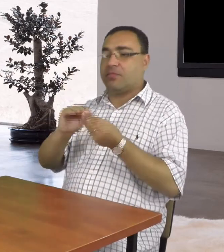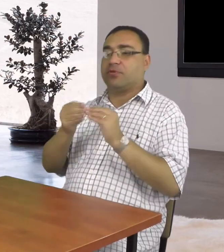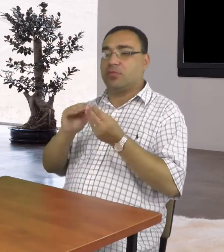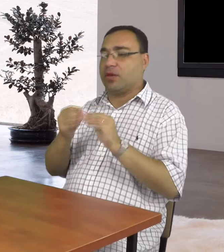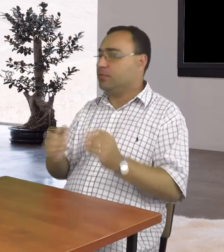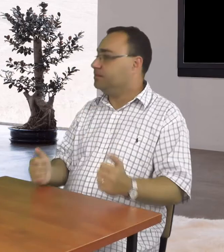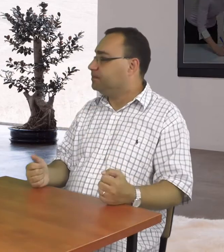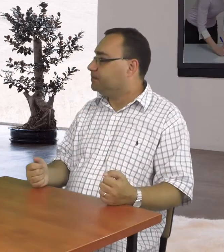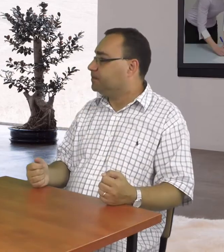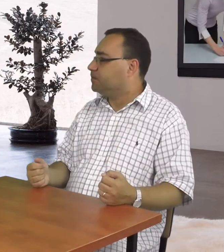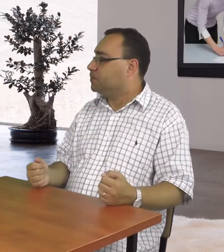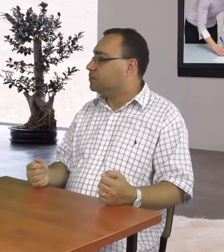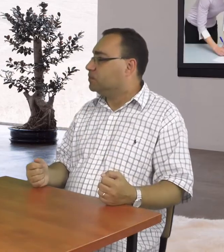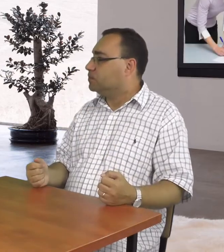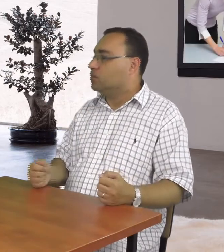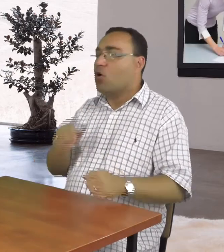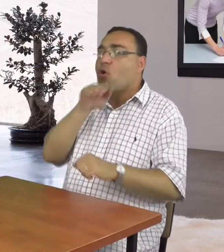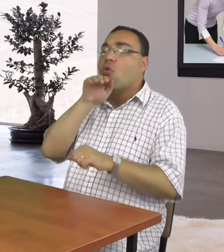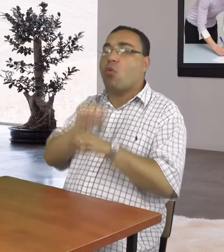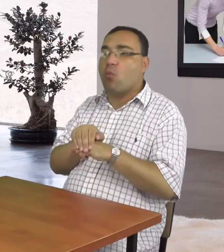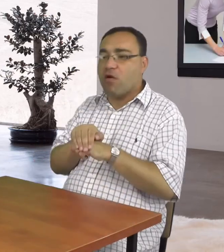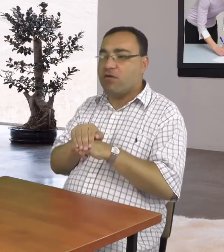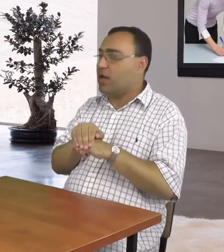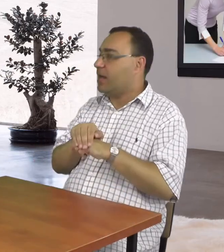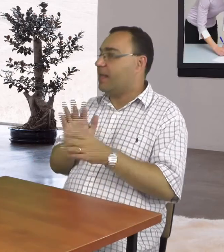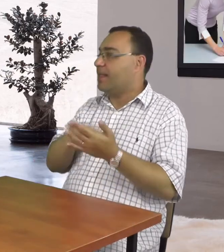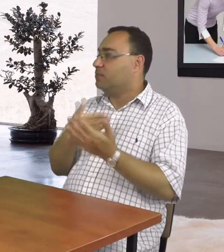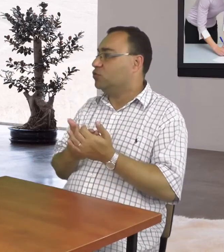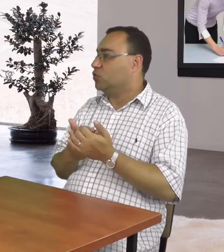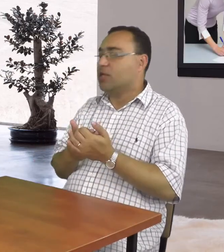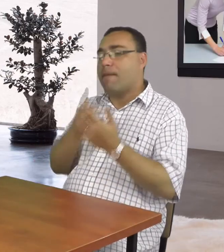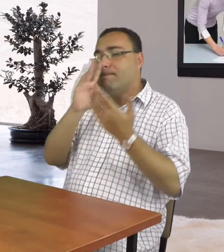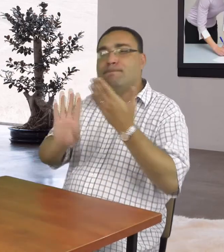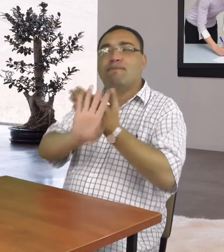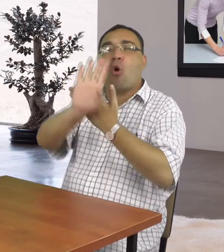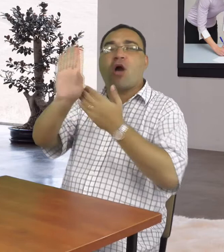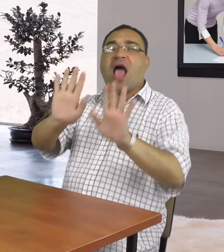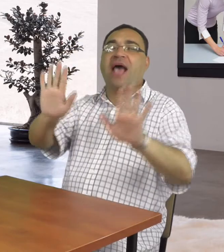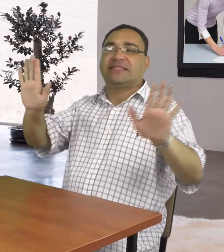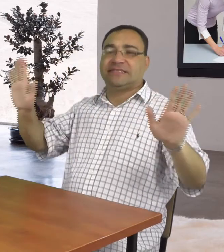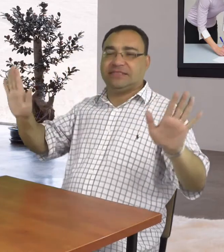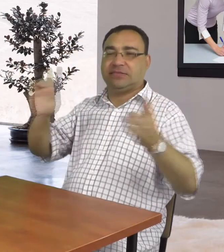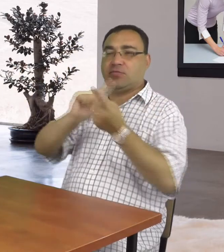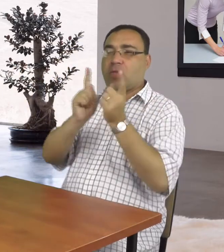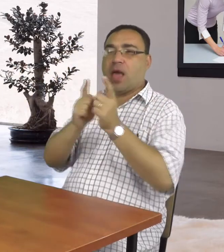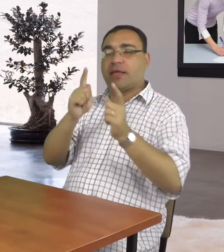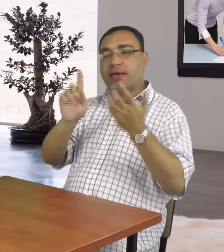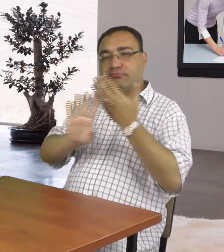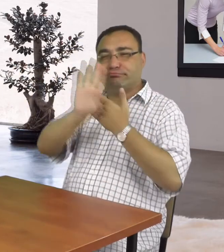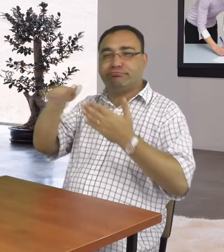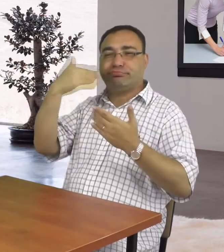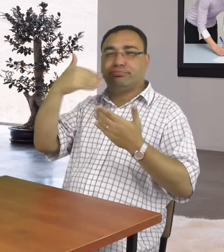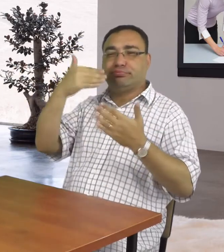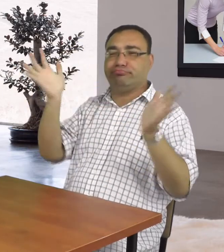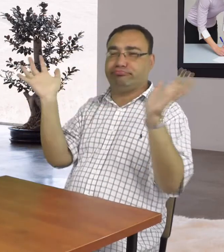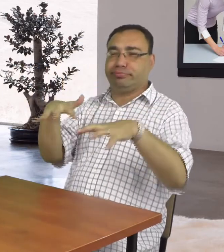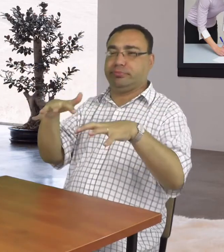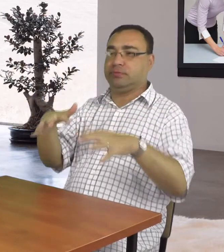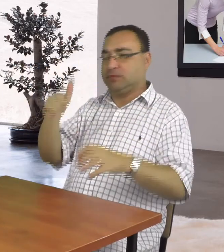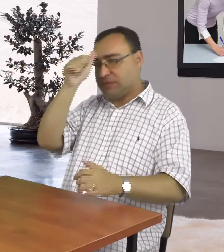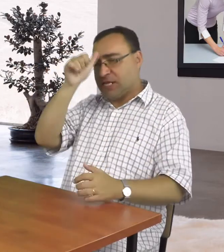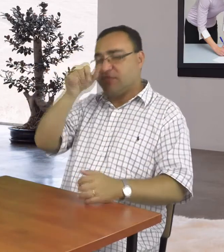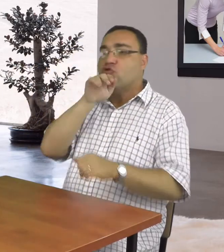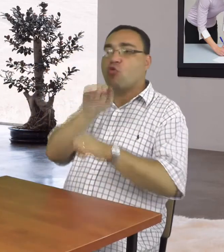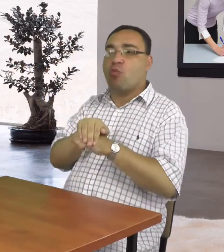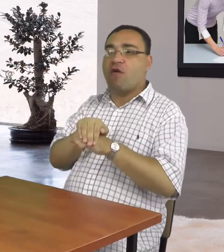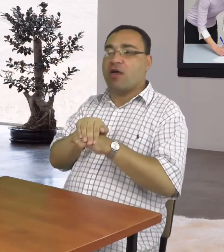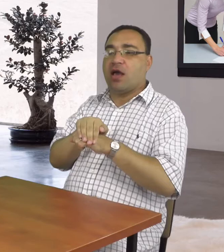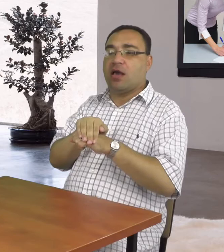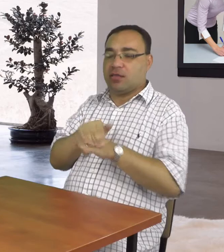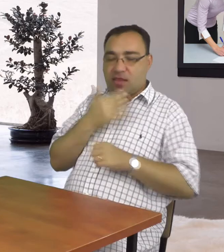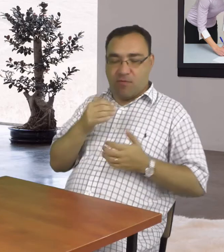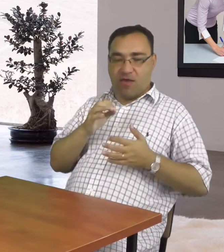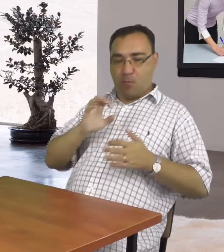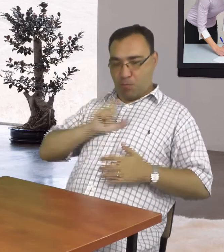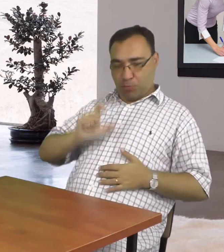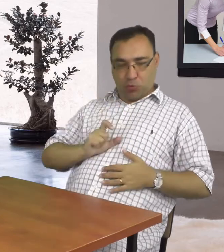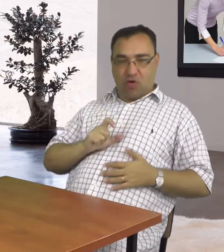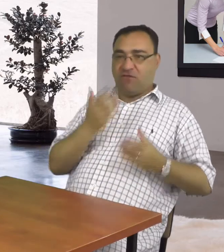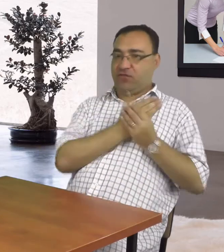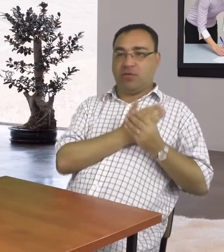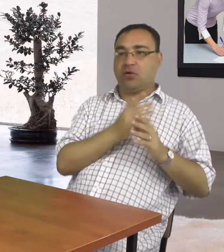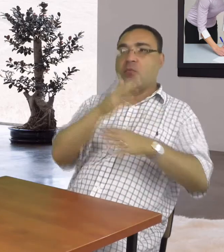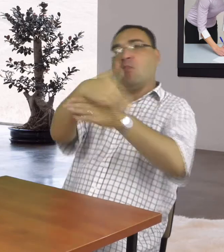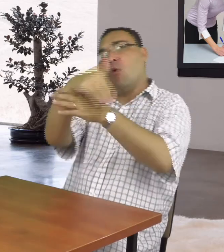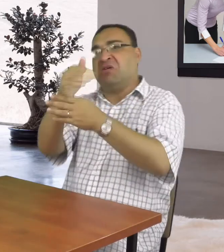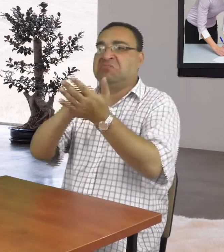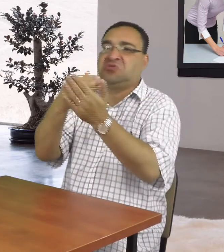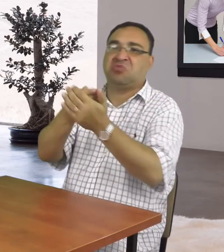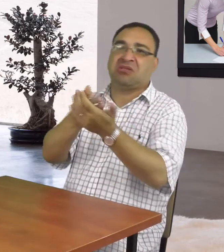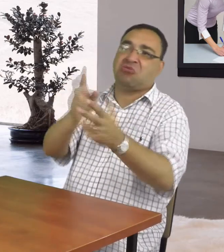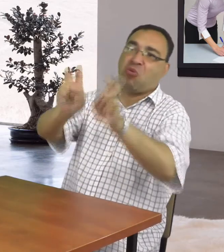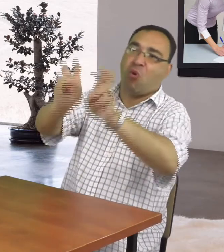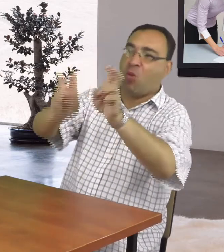W szczególności umowy zawierane na różnego rodzajach pokazach, prezentacjach. Są to tzw. Umowy zawarte poza lokalem przedsiębiorstwa.